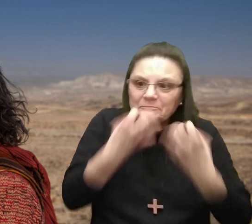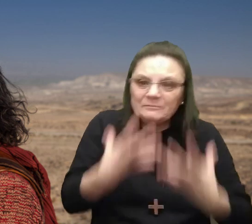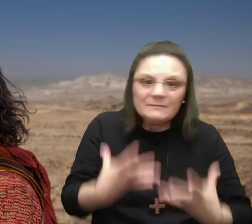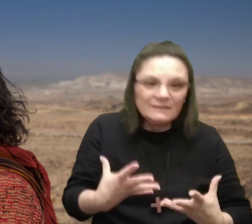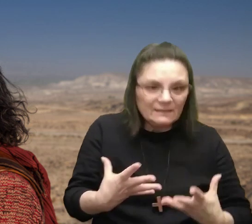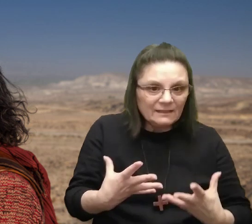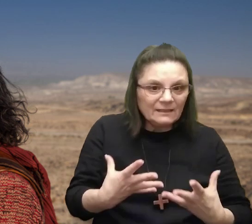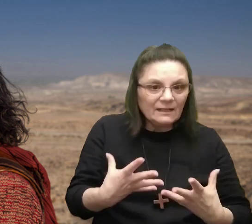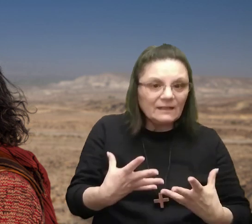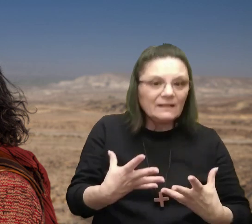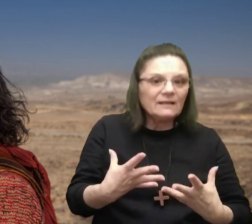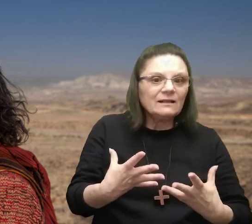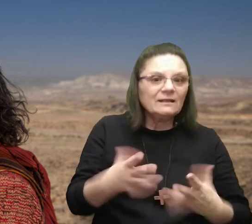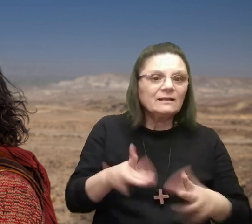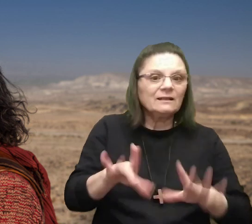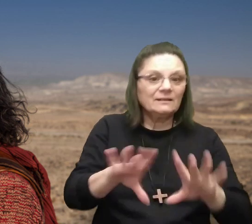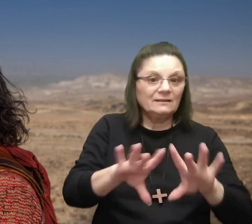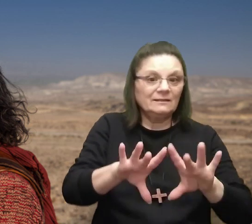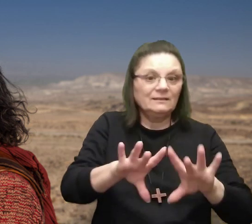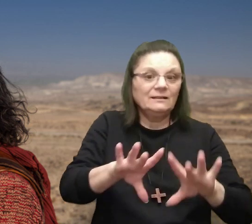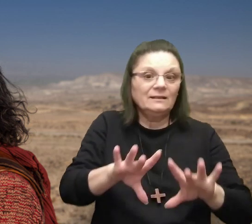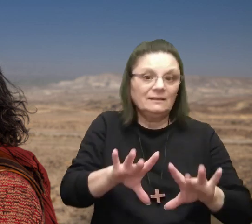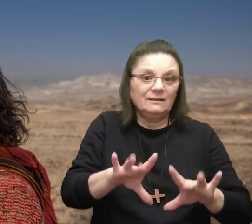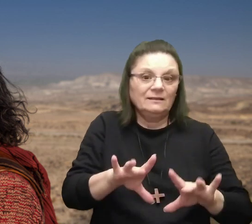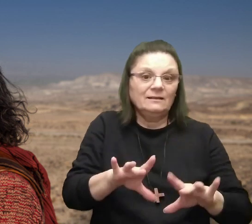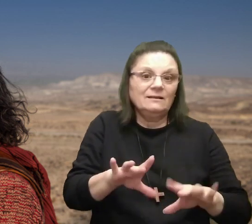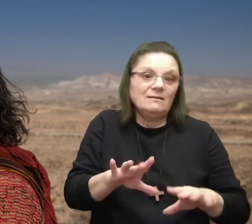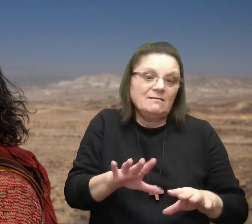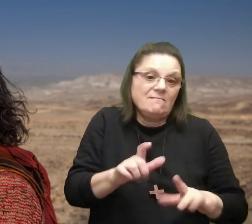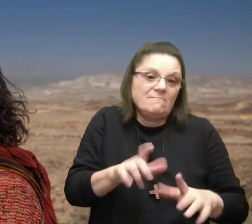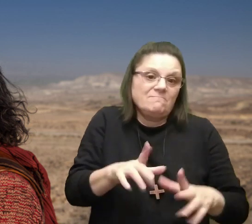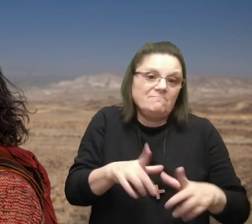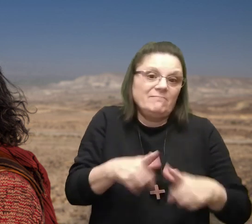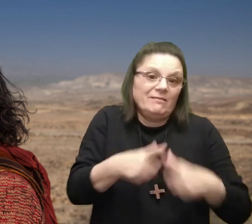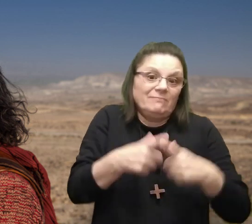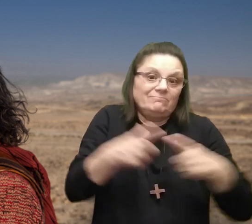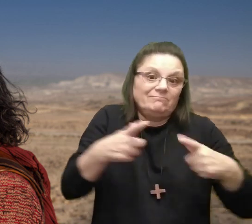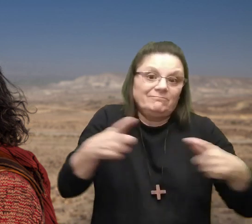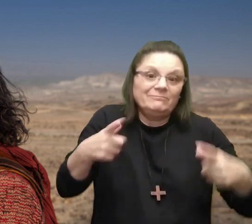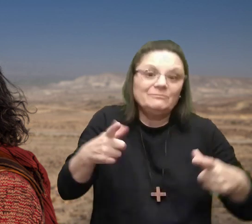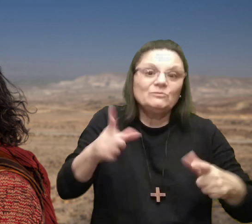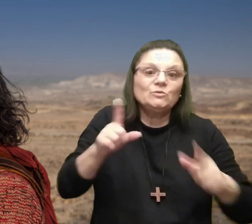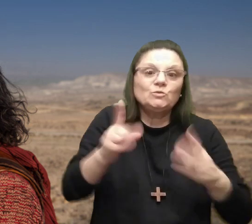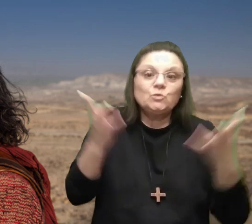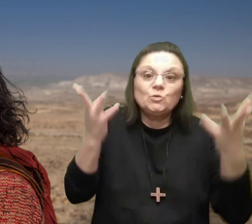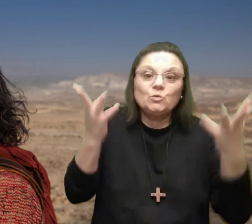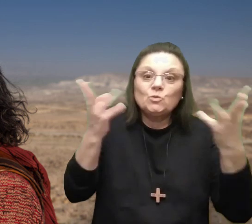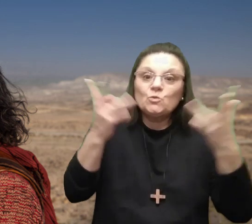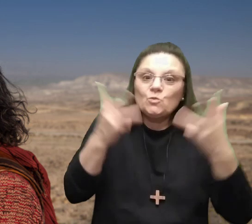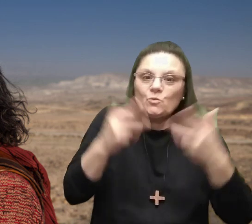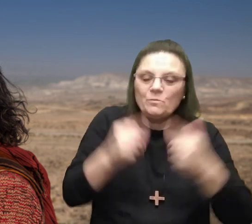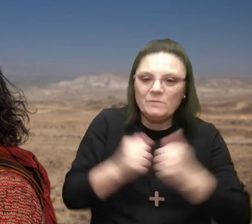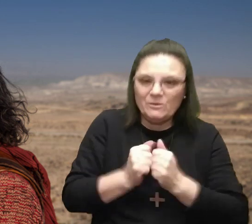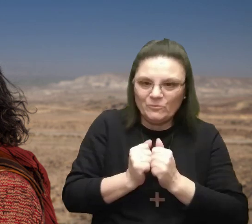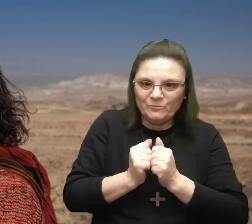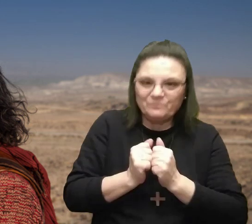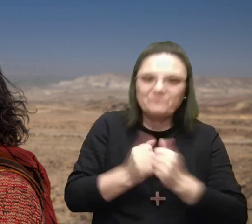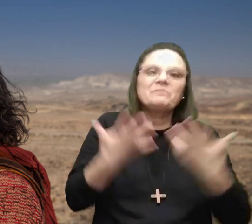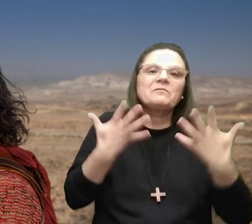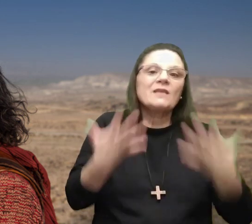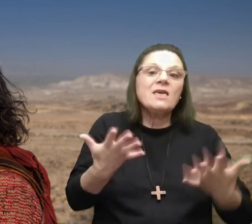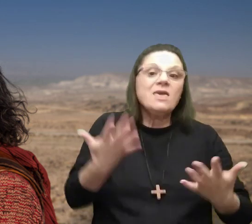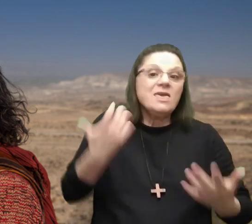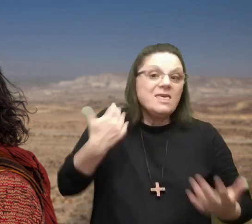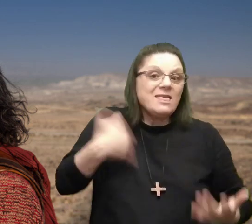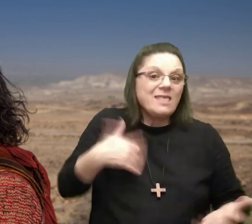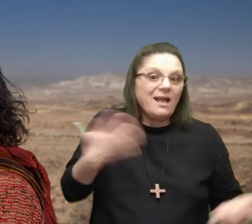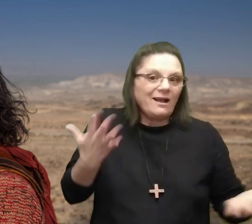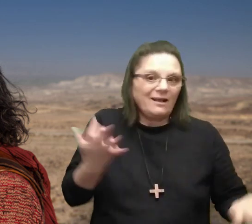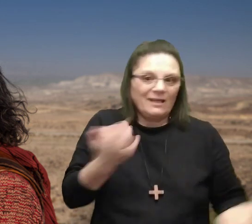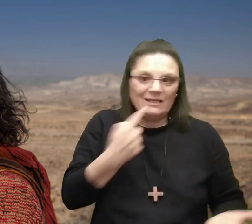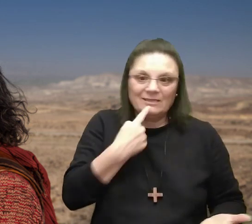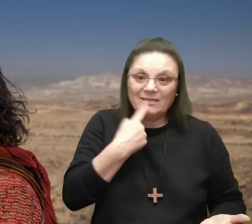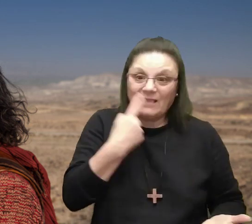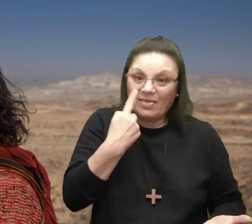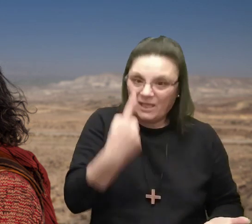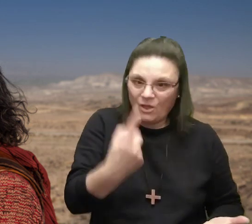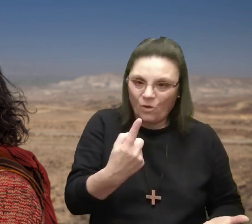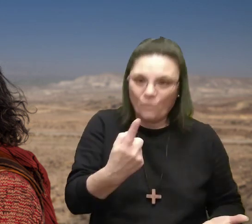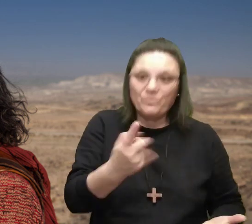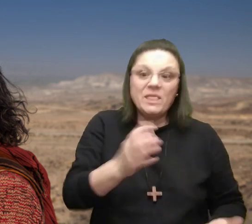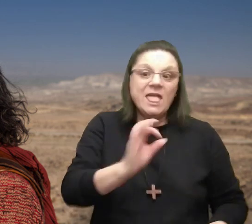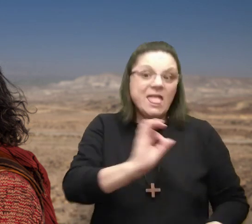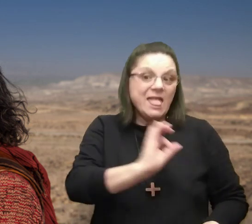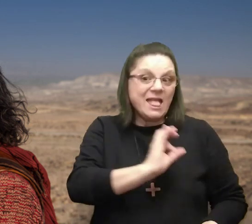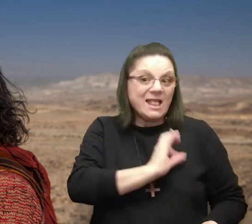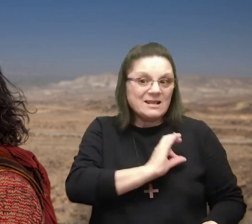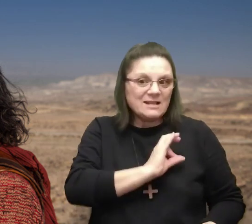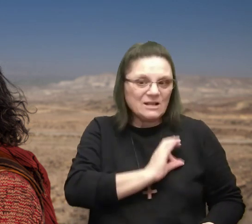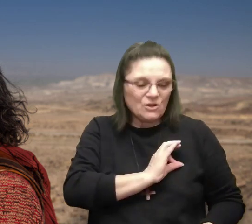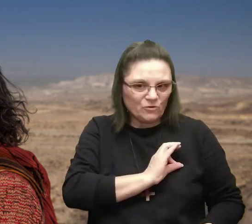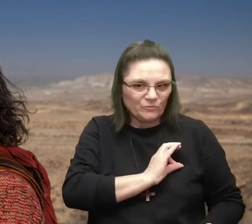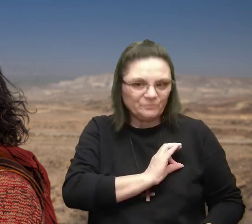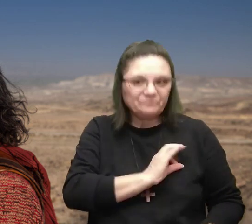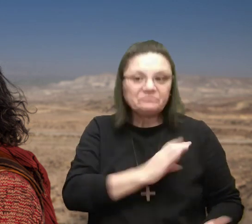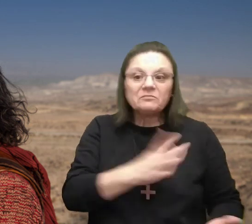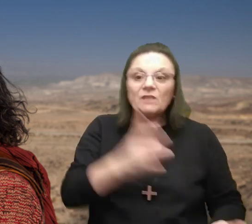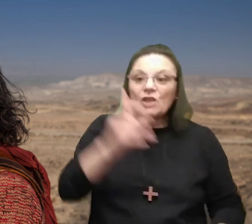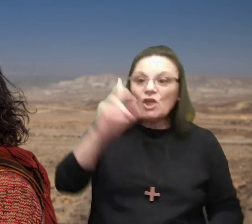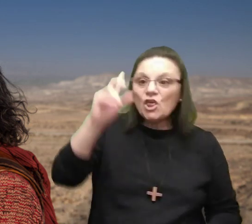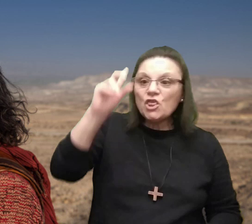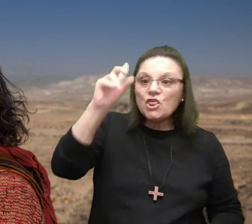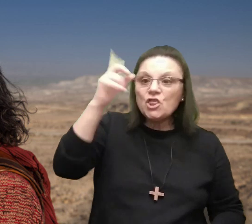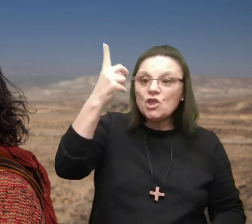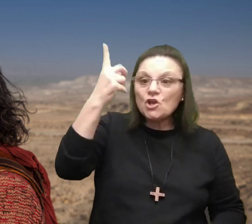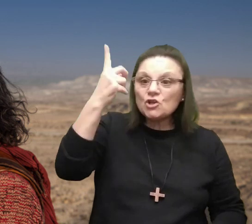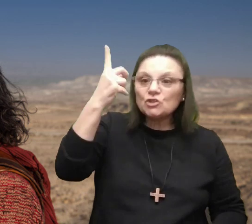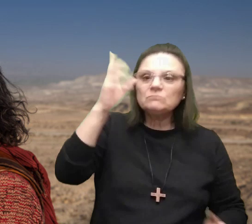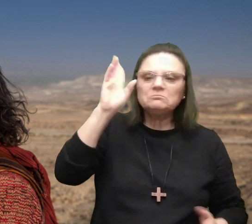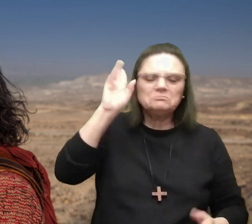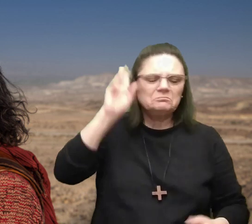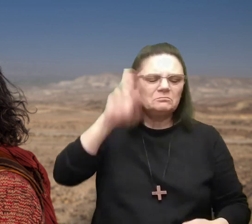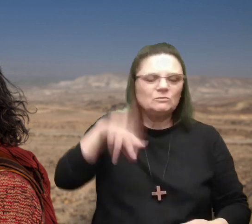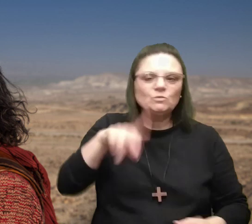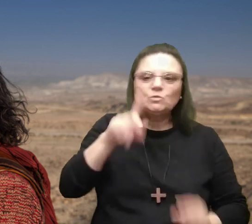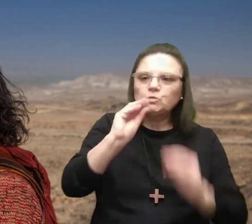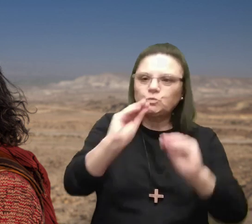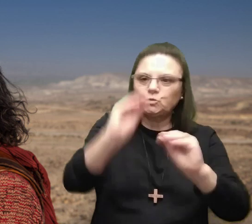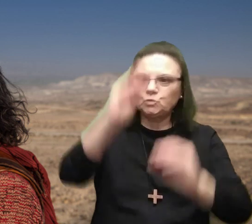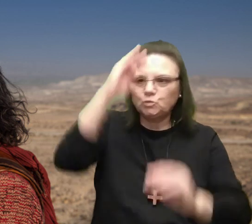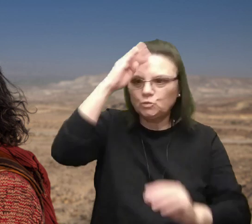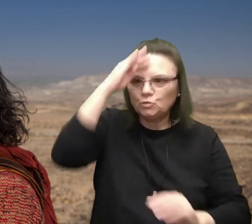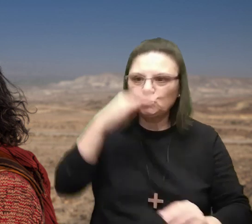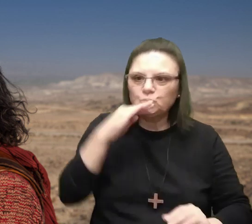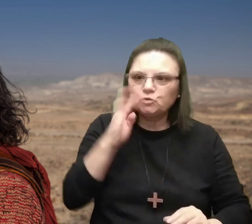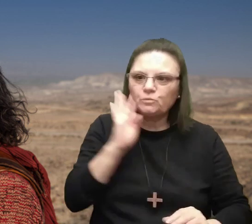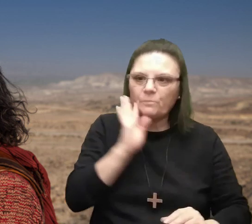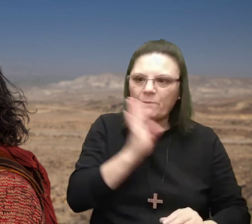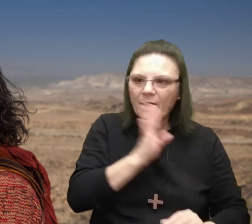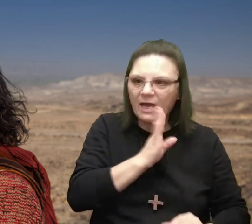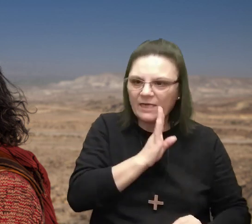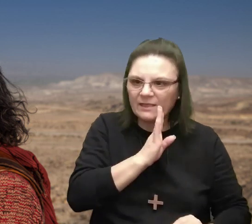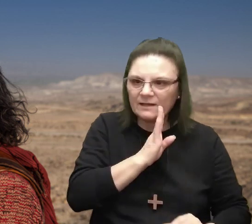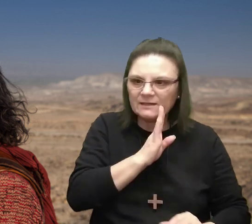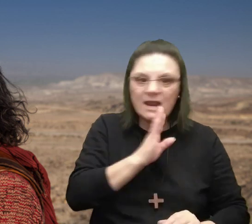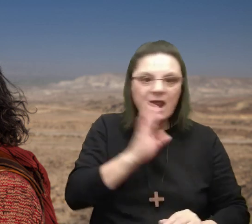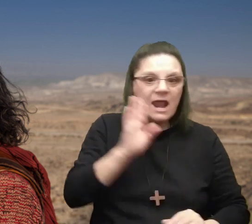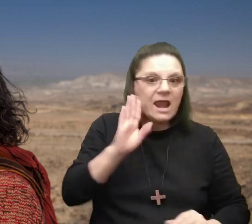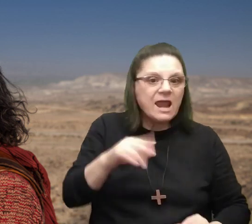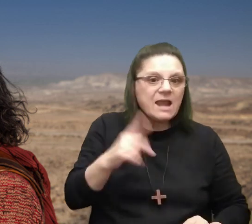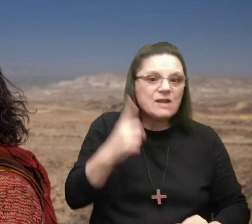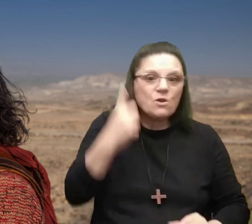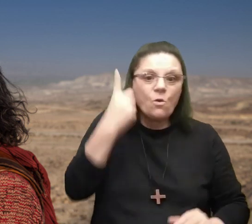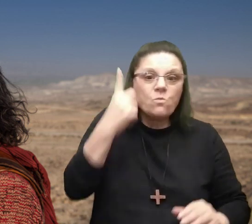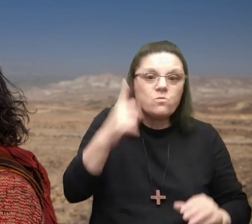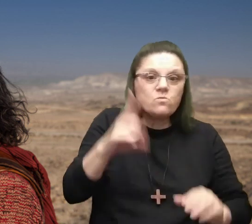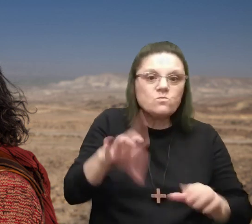para que te vaya bien y crezcas en número. Ya te dijo el Señor, Dios de tus padres: